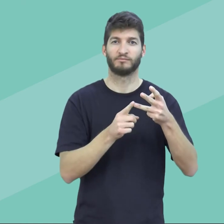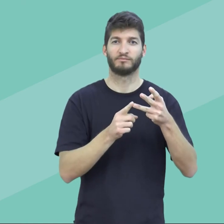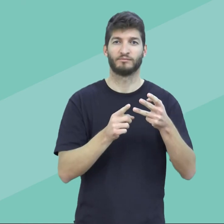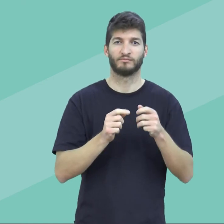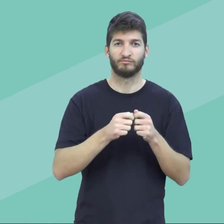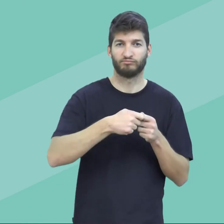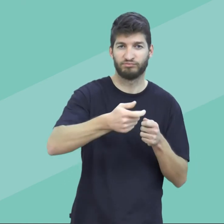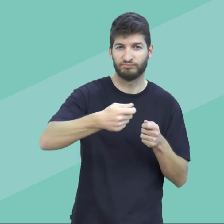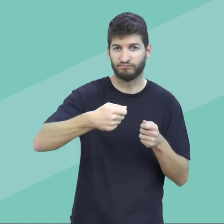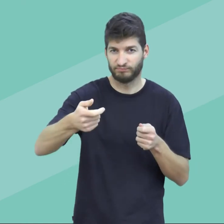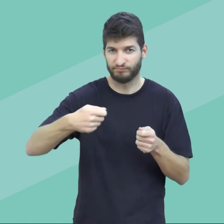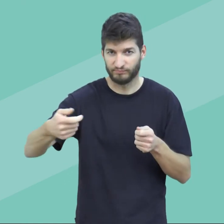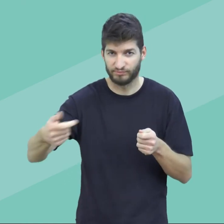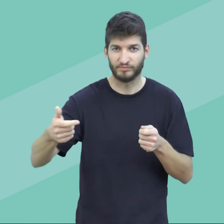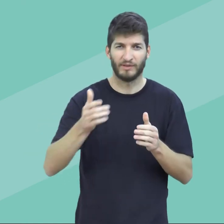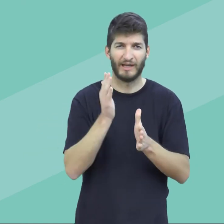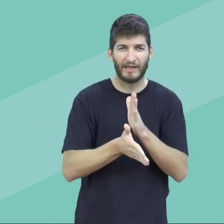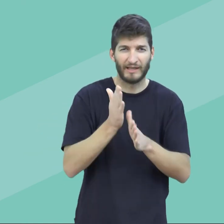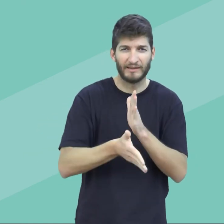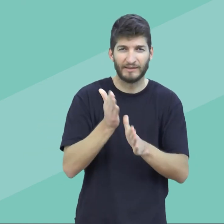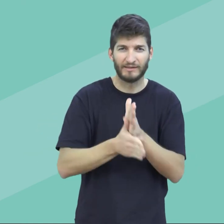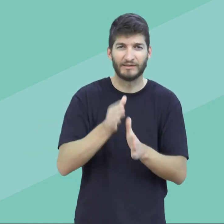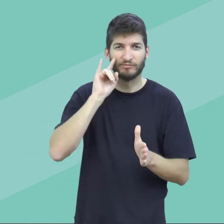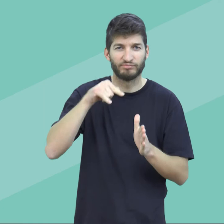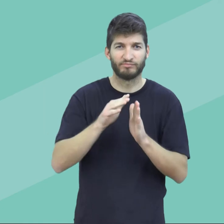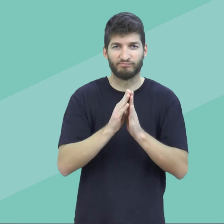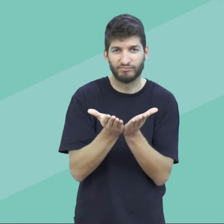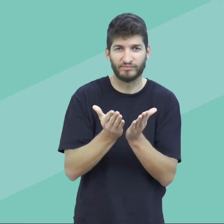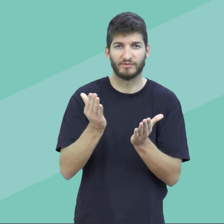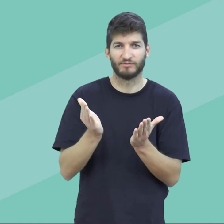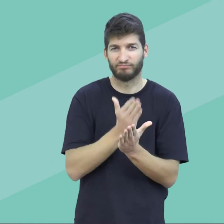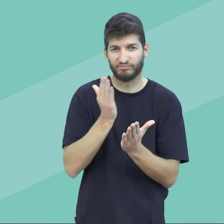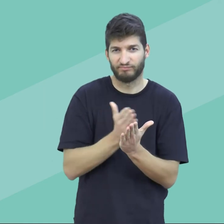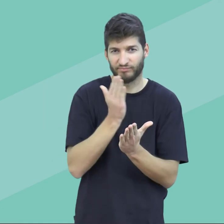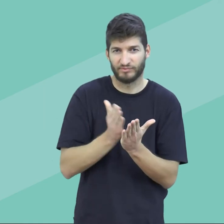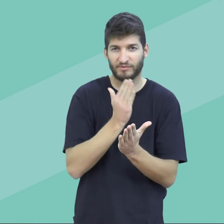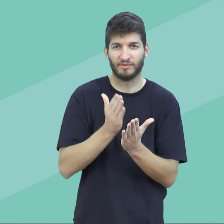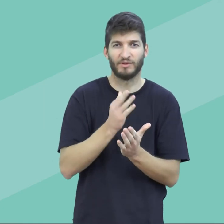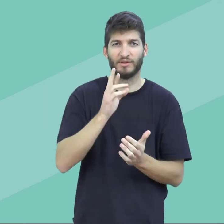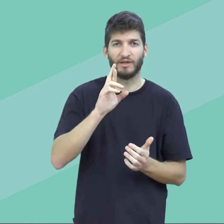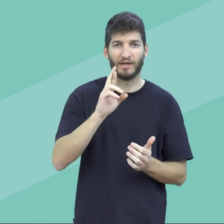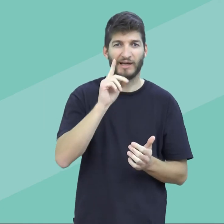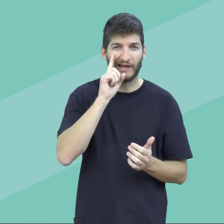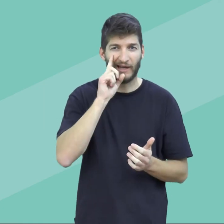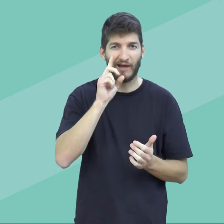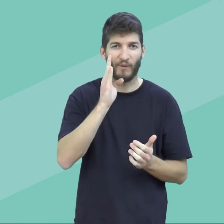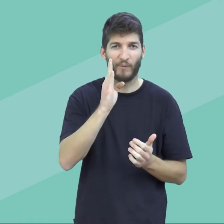Distribución gratuita de la Revista Riberas, edición especial sobre la Reforma.